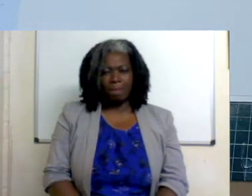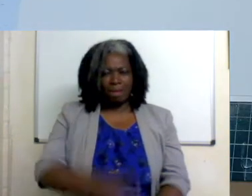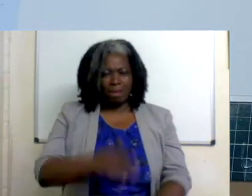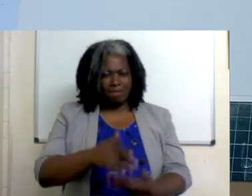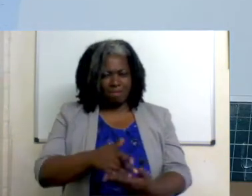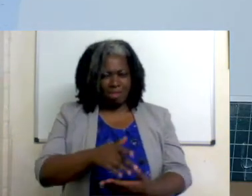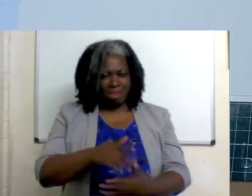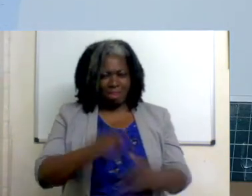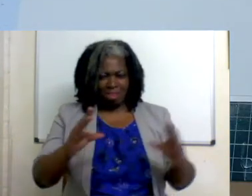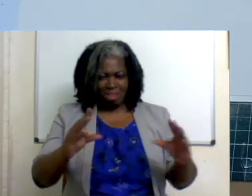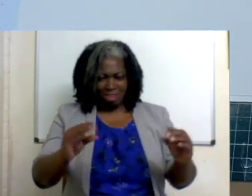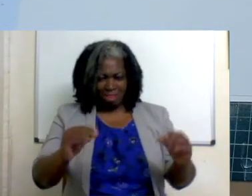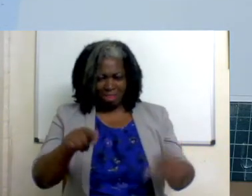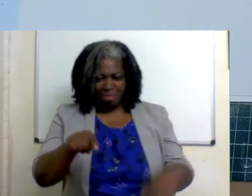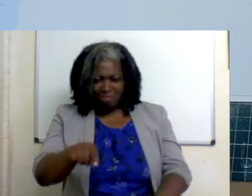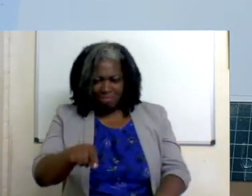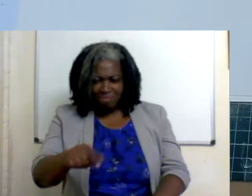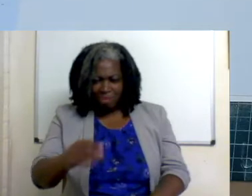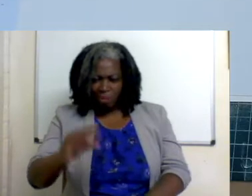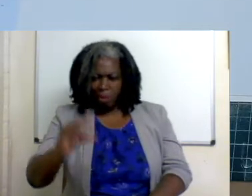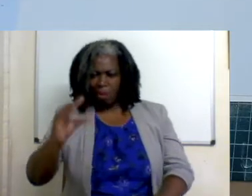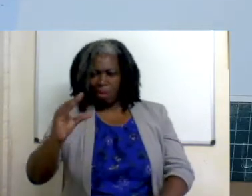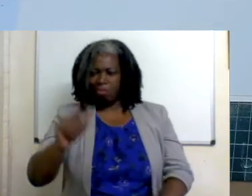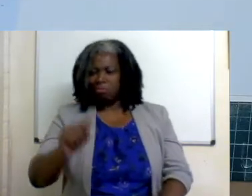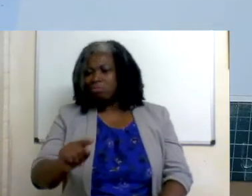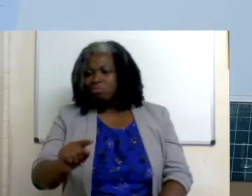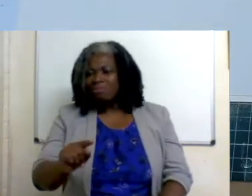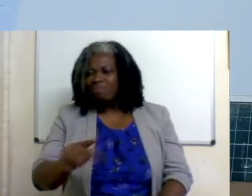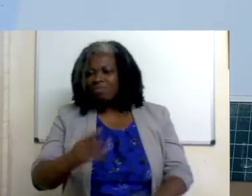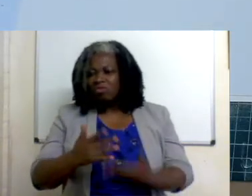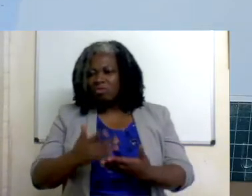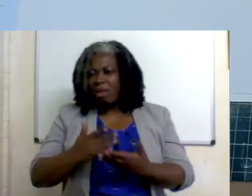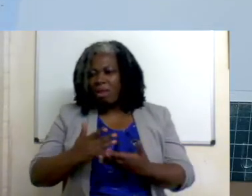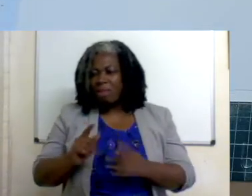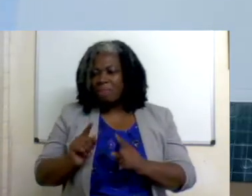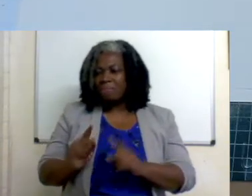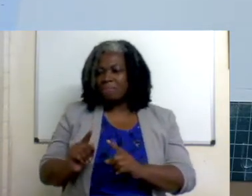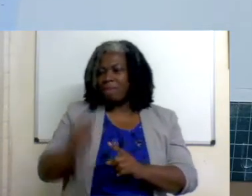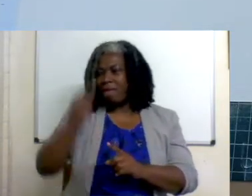Popremyslim s trochu vetsi predstavivosti o tom , co muze rikat